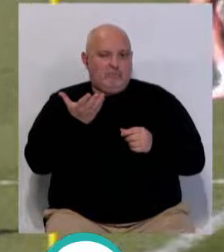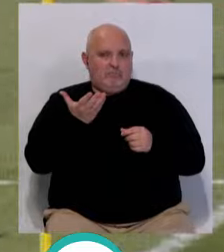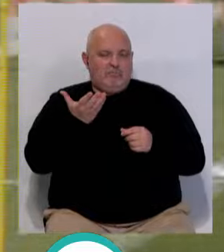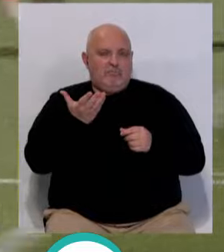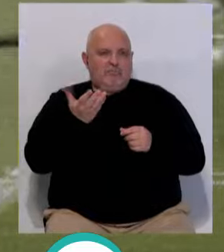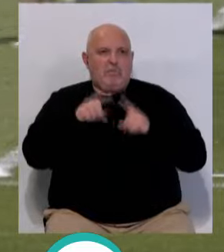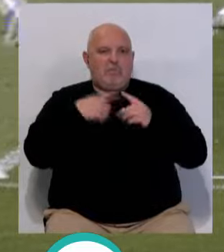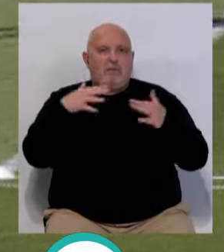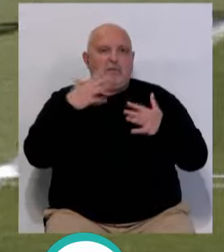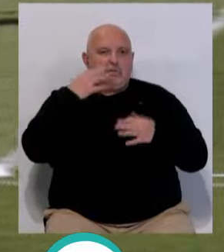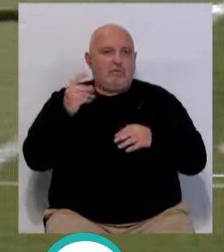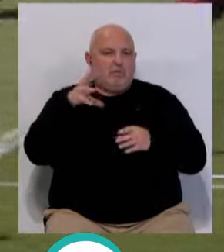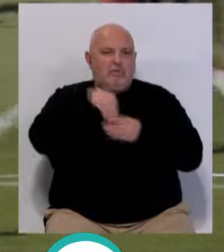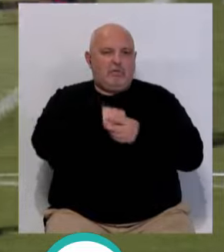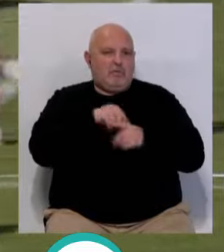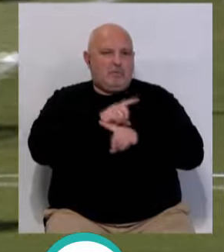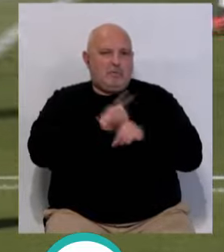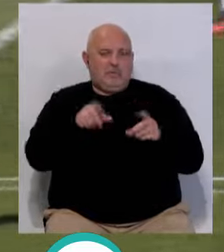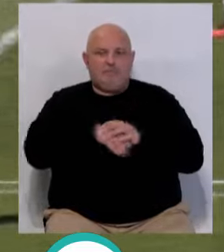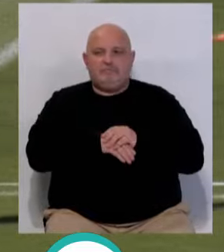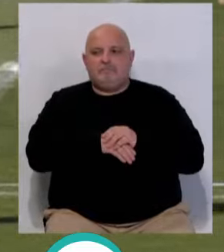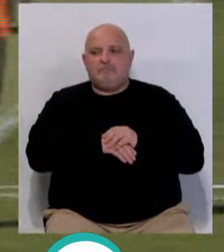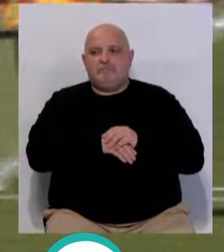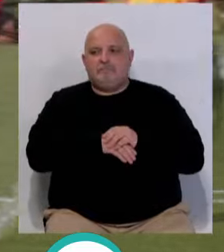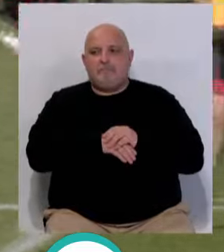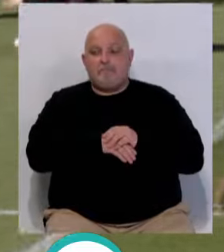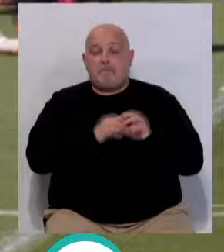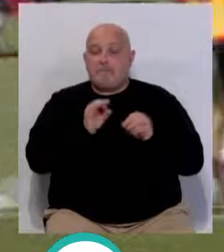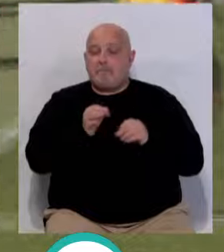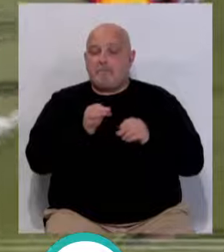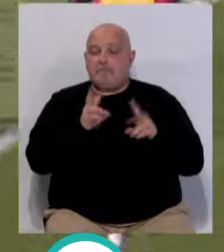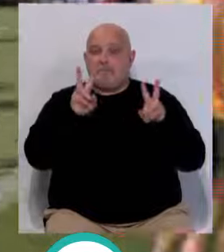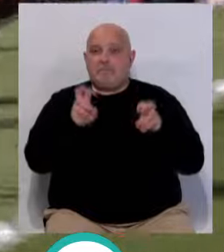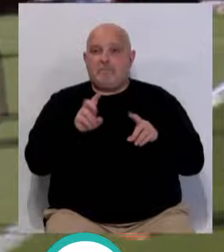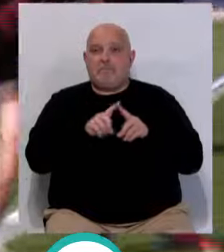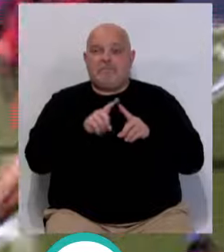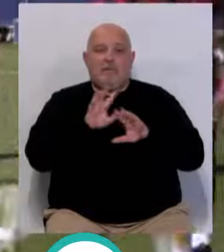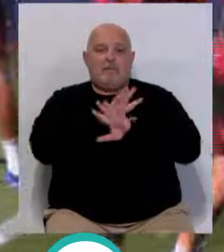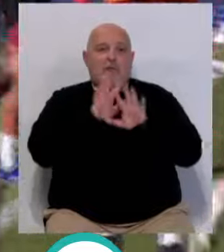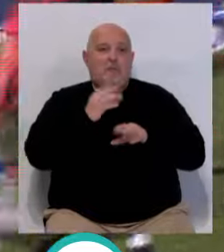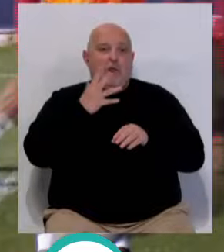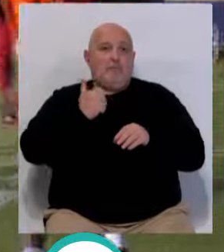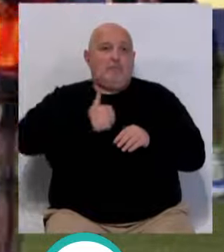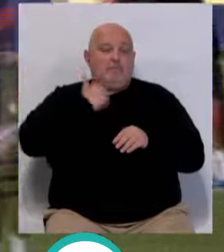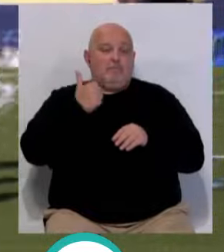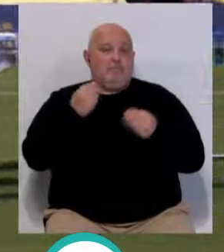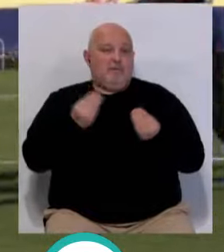podemos venir en un partido la verdad es que era una buena oportunidad de mejorar lo que había en